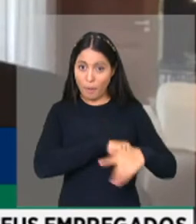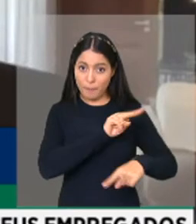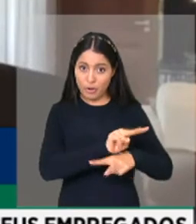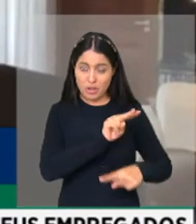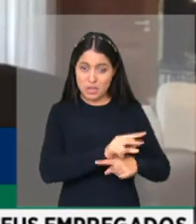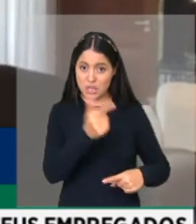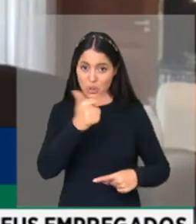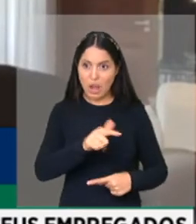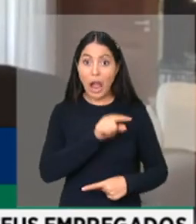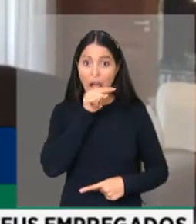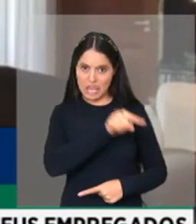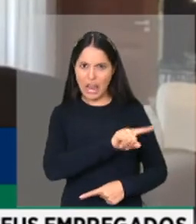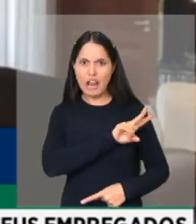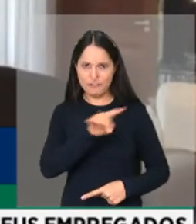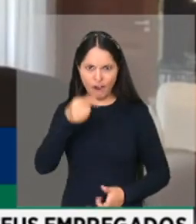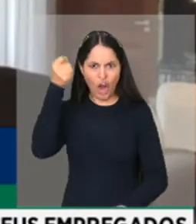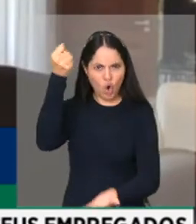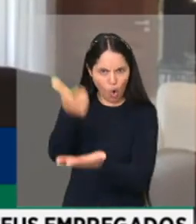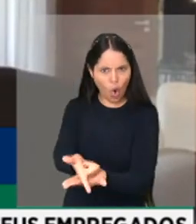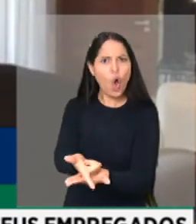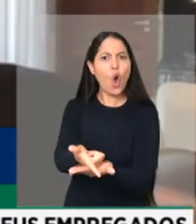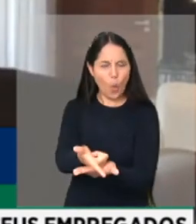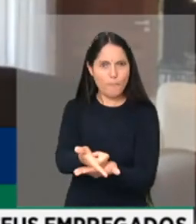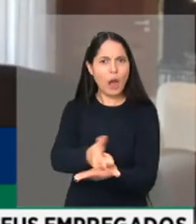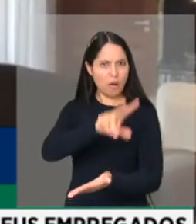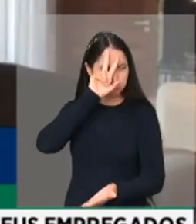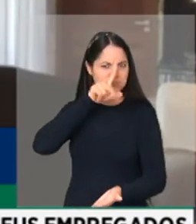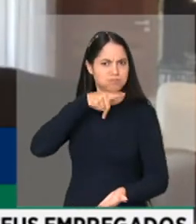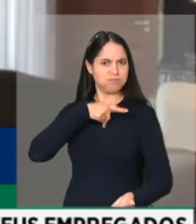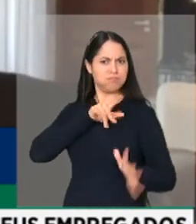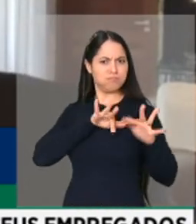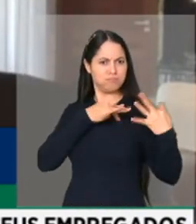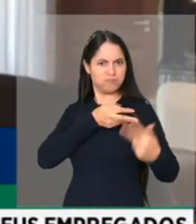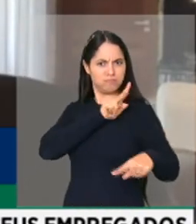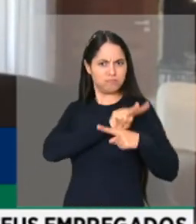ESTÁ INCLUÍDO NOS ESCRITO CRITÉRIOS DO PLANO NACIONAL DE IMUNIZAÇÃO, VAI PODER COMPRAR A VACINA PARA SI, SUA